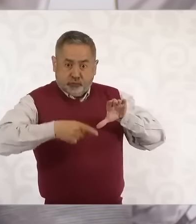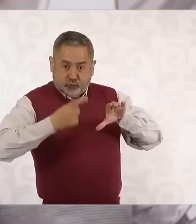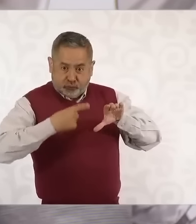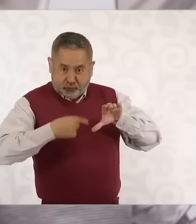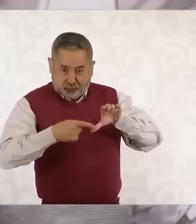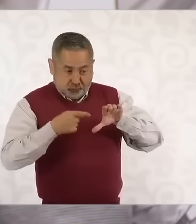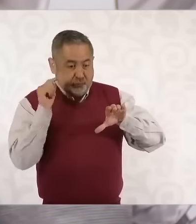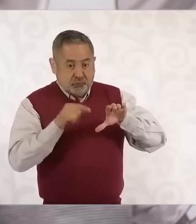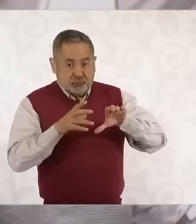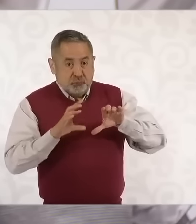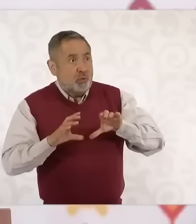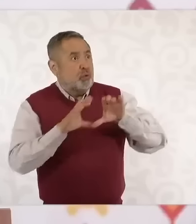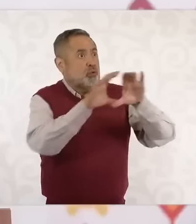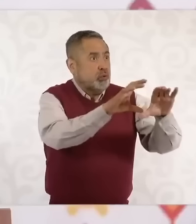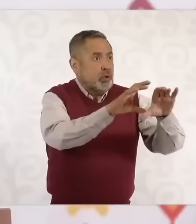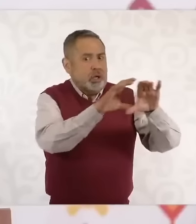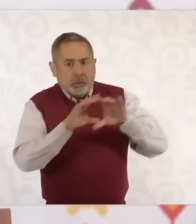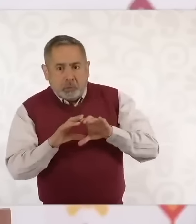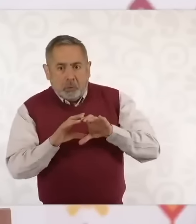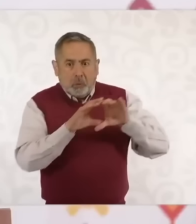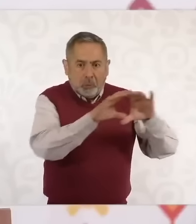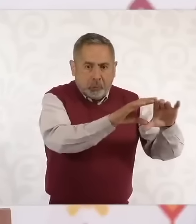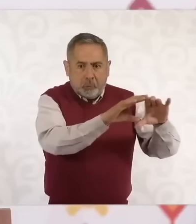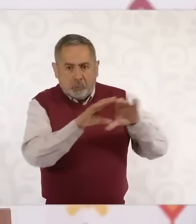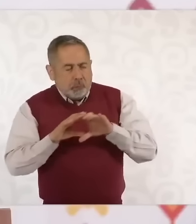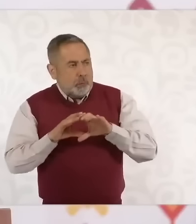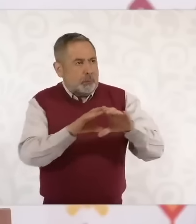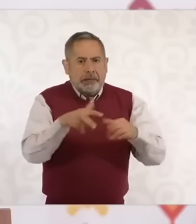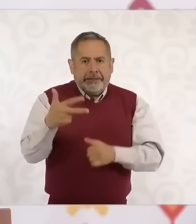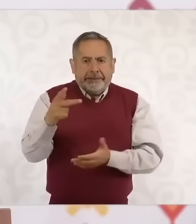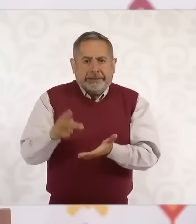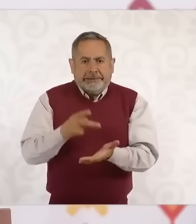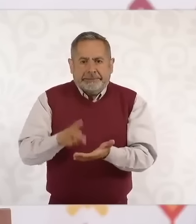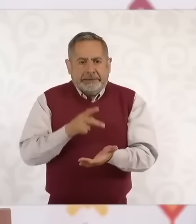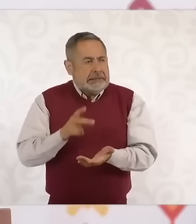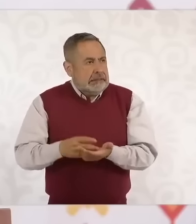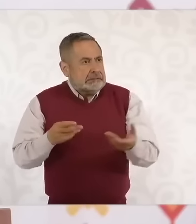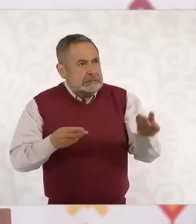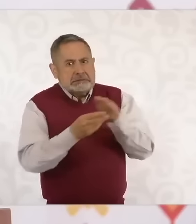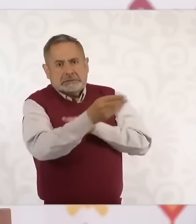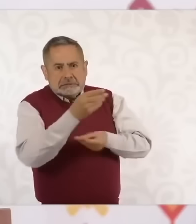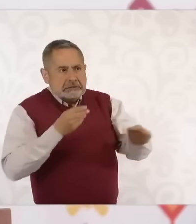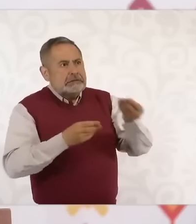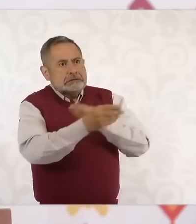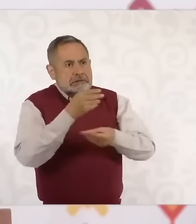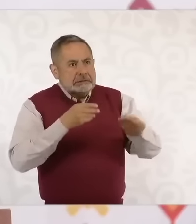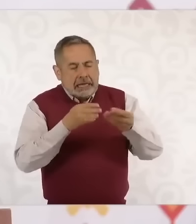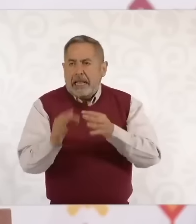¿por qué se transporta una turbina de México a Estados Unidos y o a Canadá? Porque Canadá